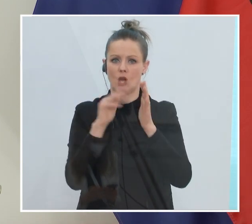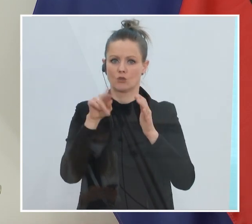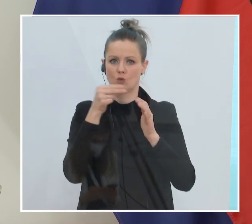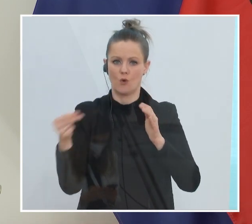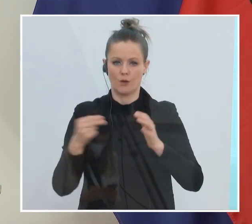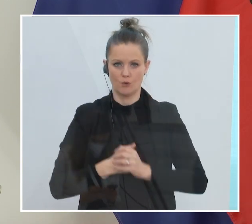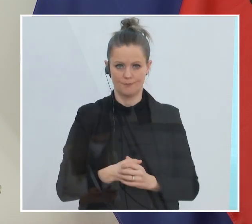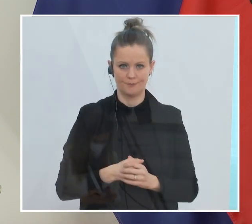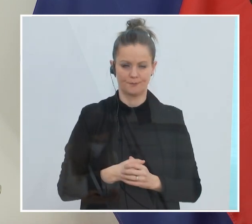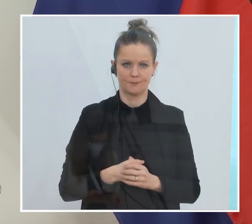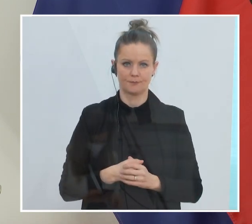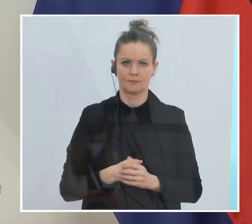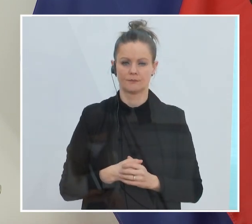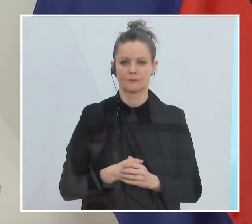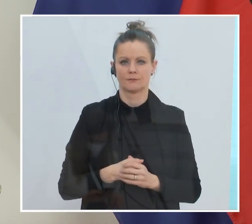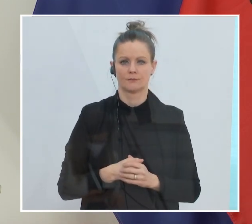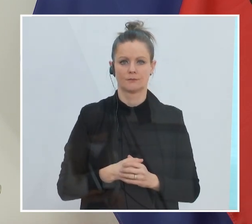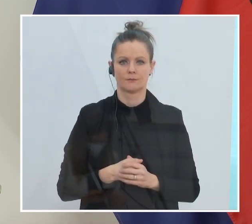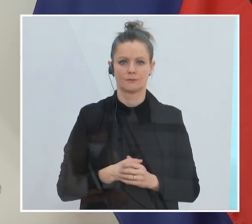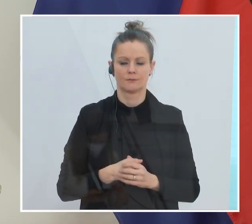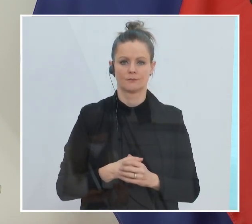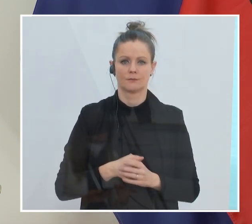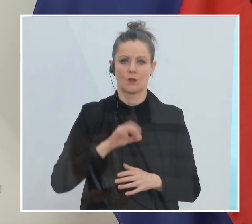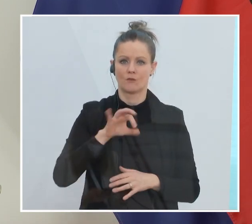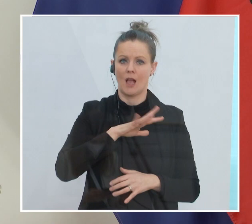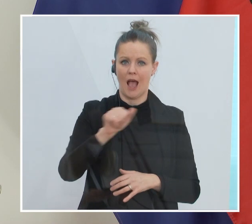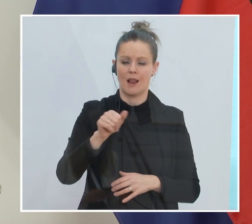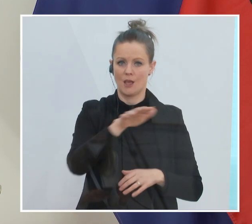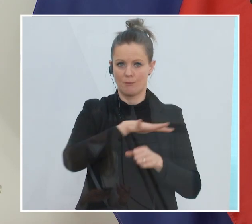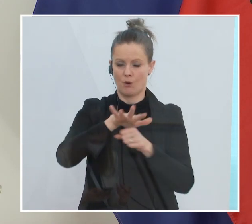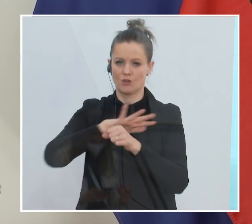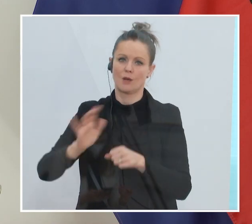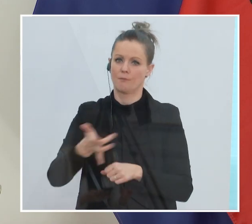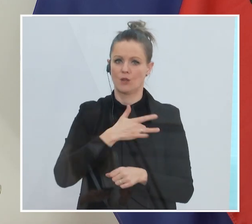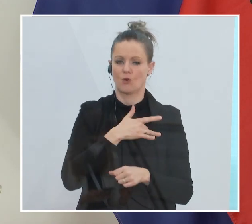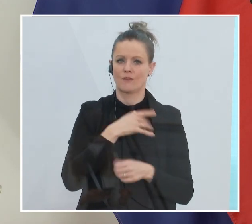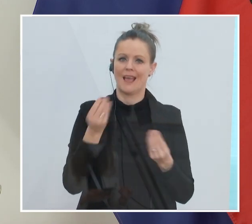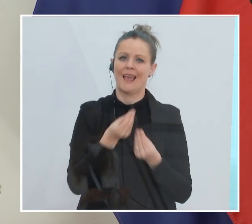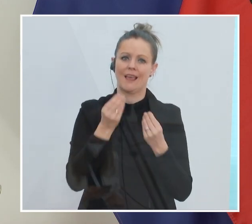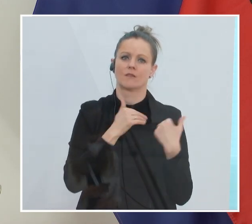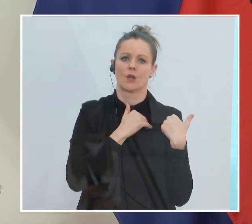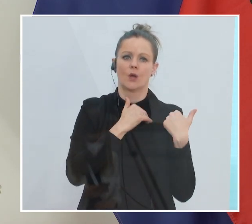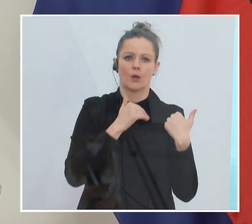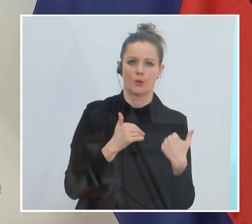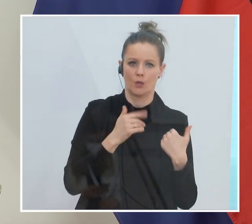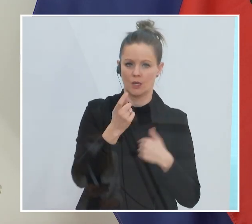Das wird alle betroffenen Branchen durchaus auch etwas Erleichterung bringen. Dazu kommt dann eben